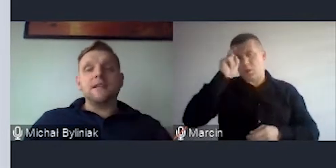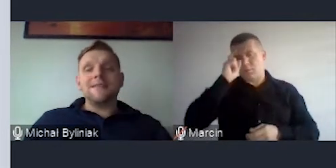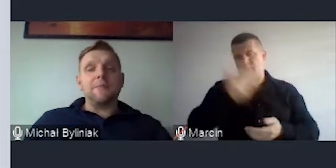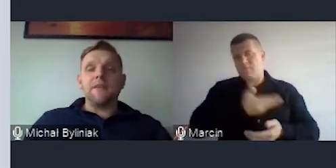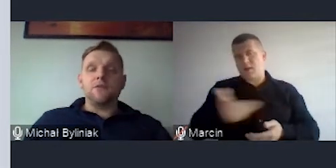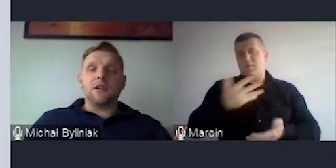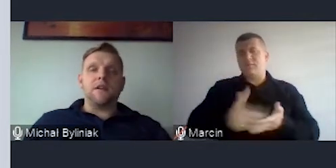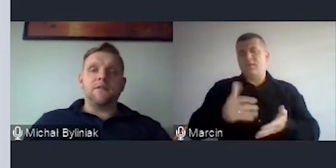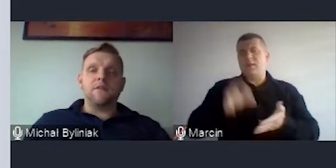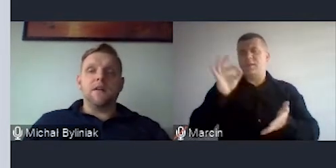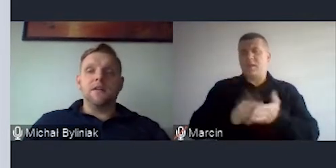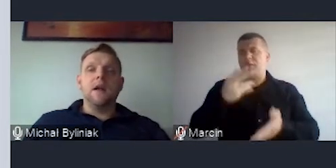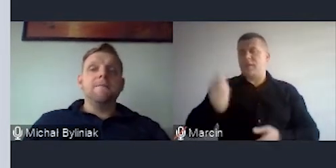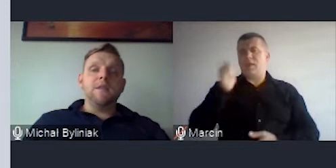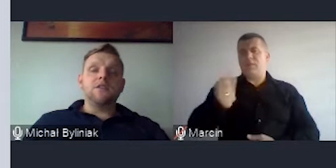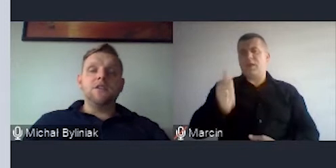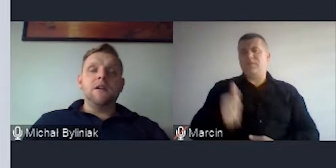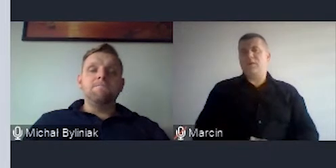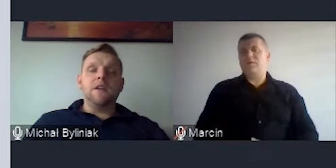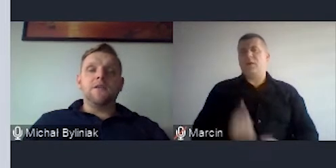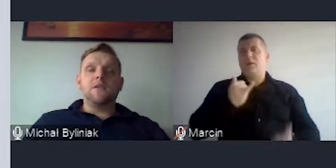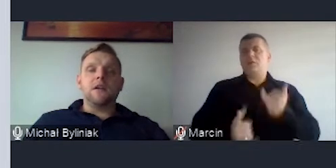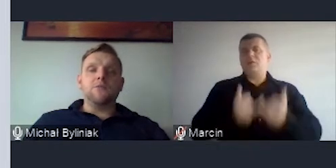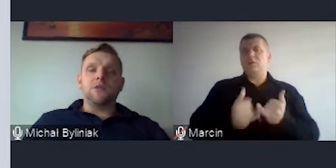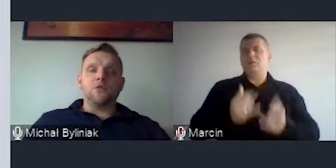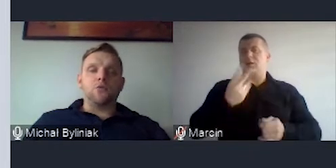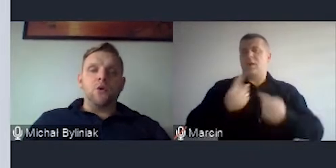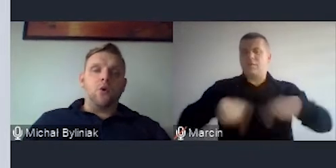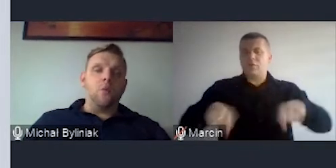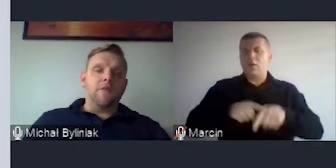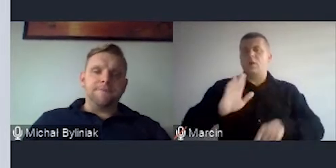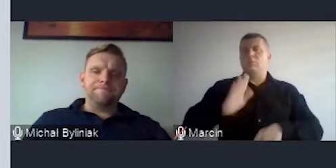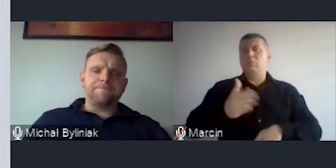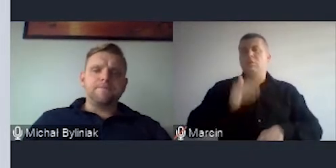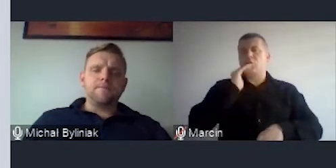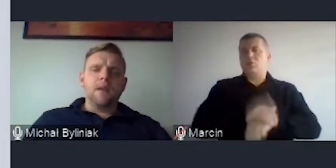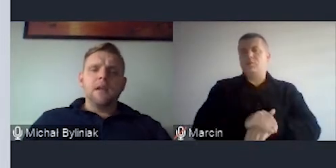Wydatek jest na pewno niekwalifikowalny, jeśli nie wykonano przedmiotu umowy.